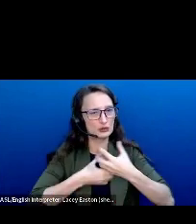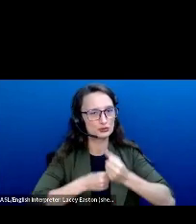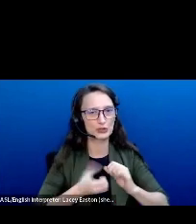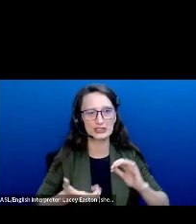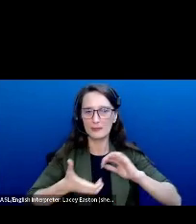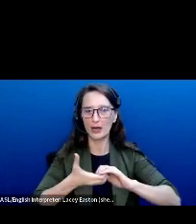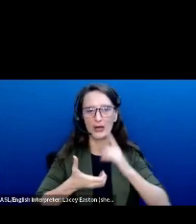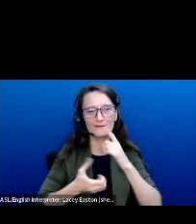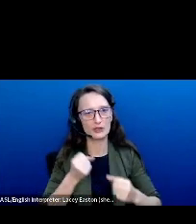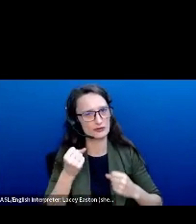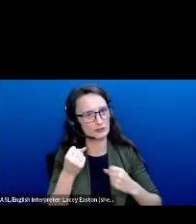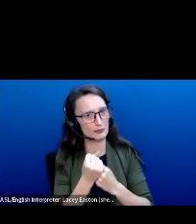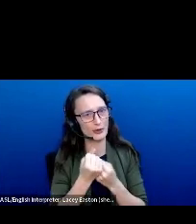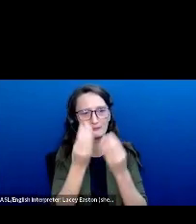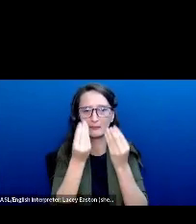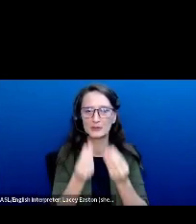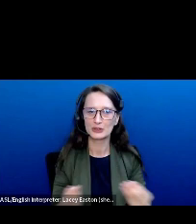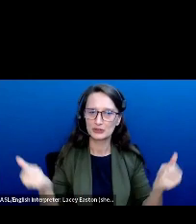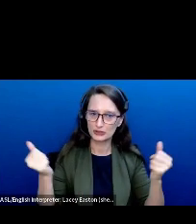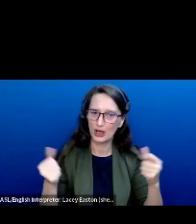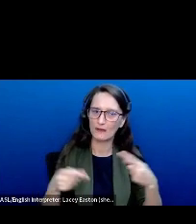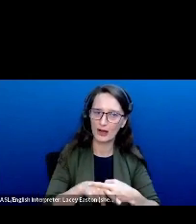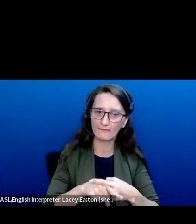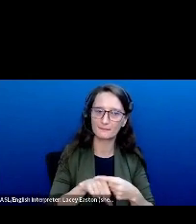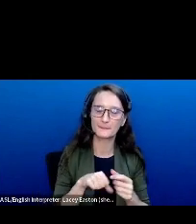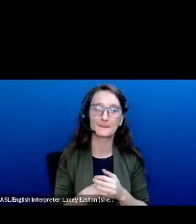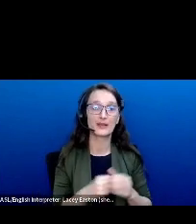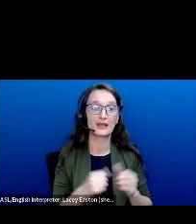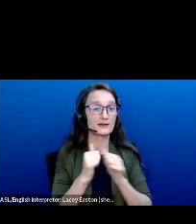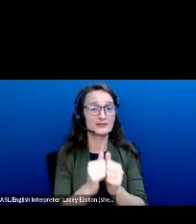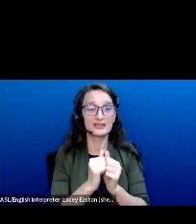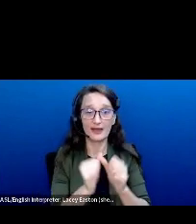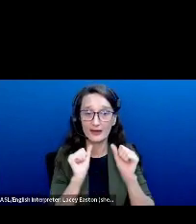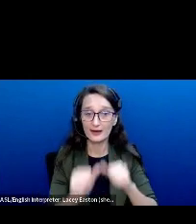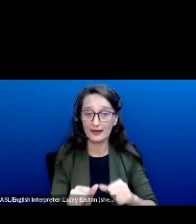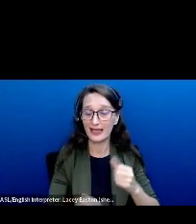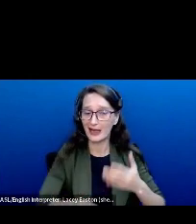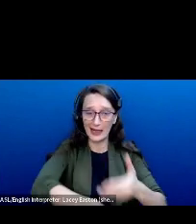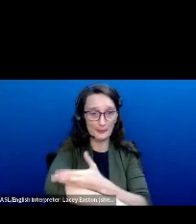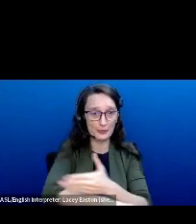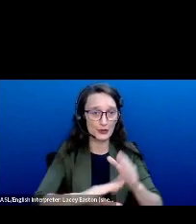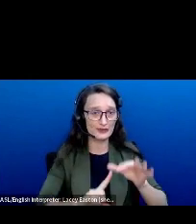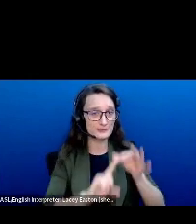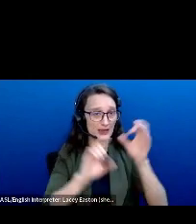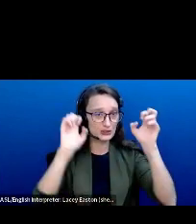resolución. Juntos podemos mejorar la experiencia de educación especial para estudiantes, familias y